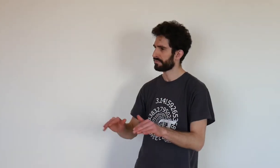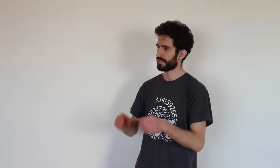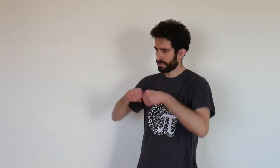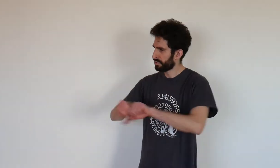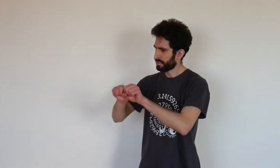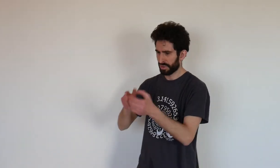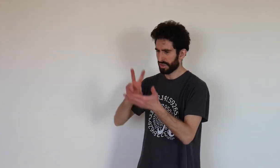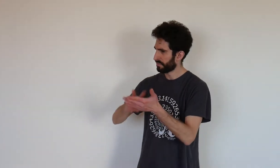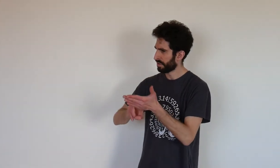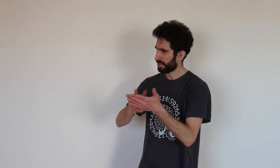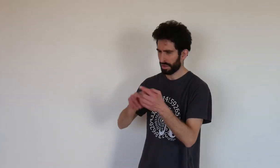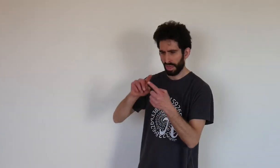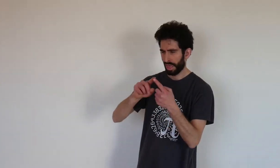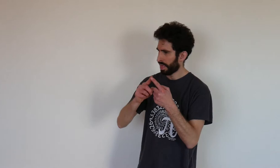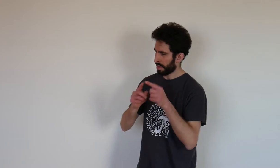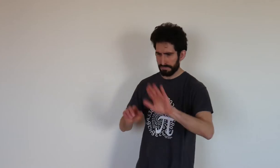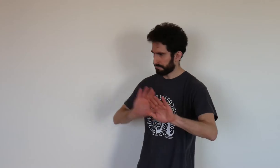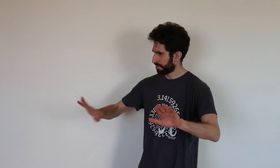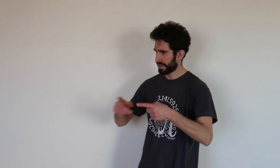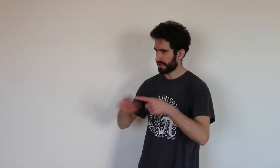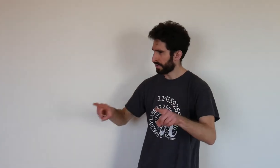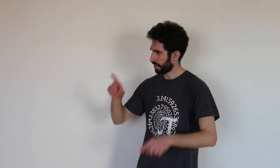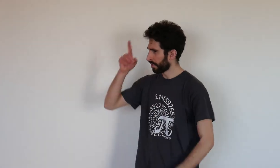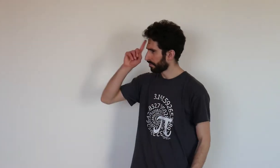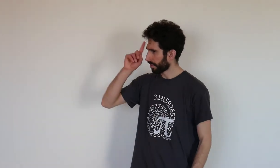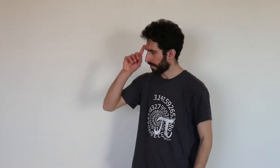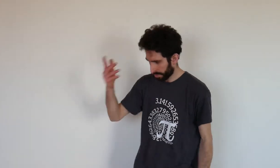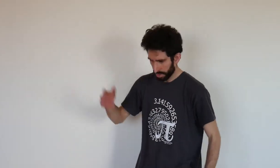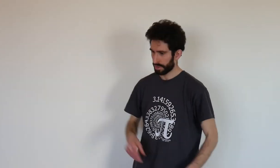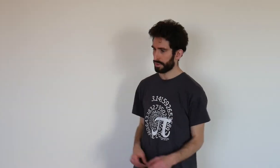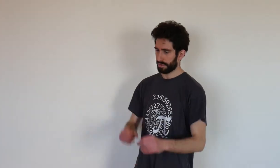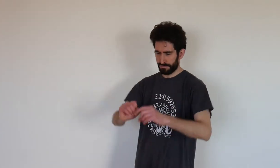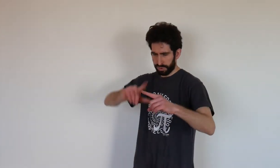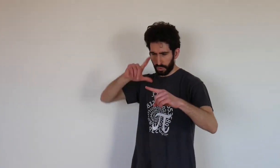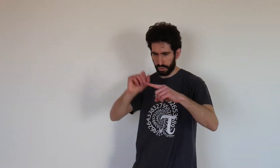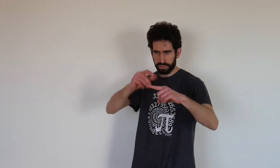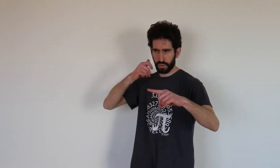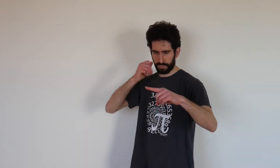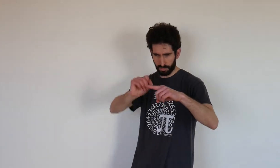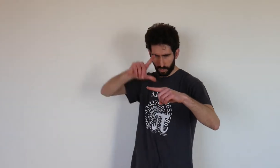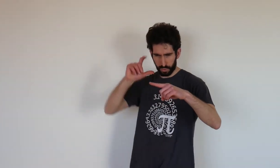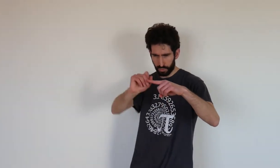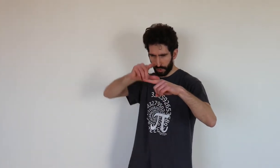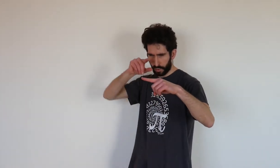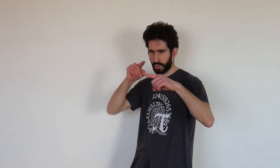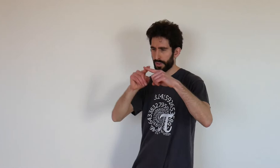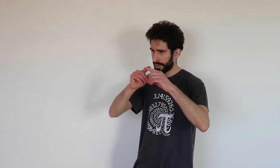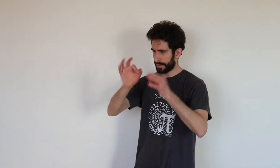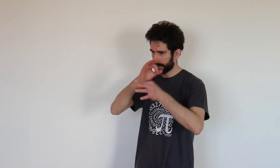Même les vrais jumeaux ont des empreintes différents ! Pourquoi ? En zoomant sur la peau,